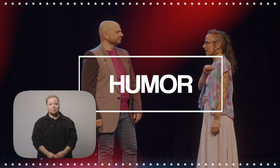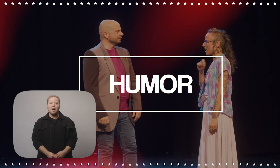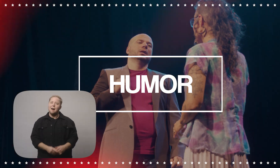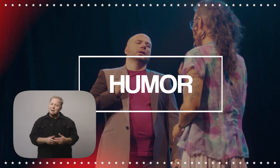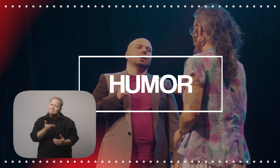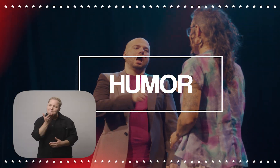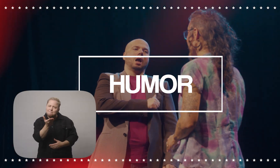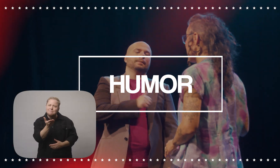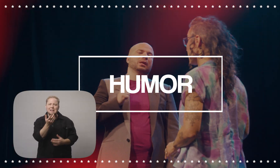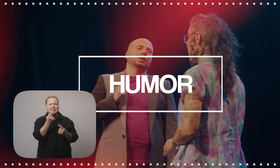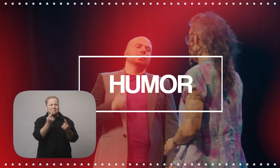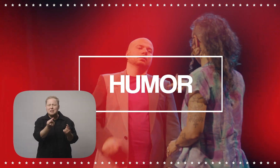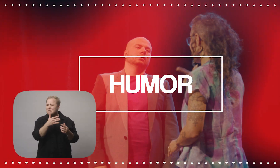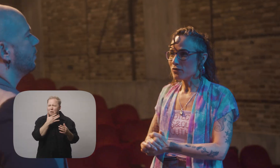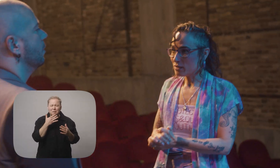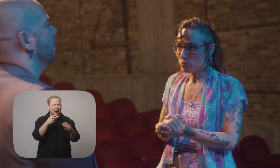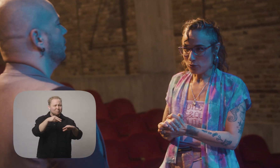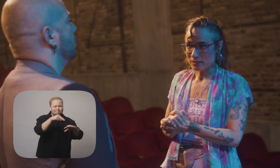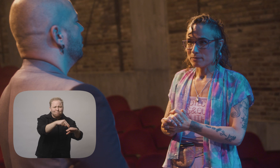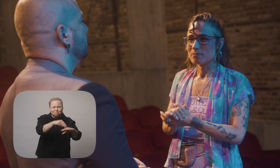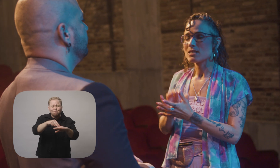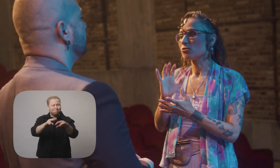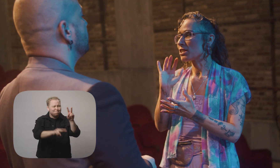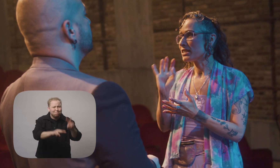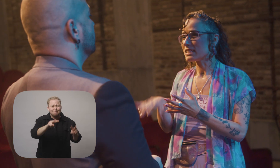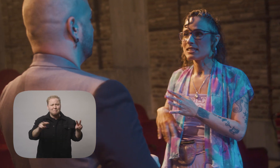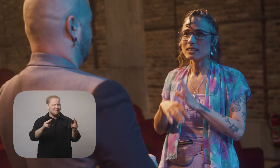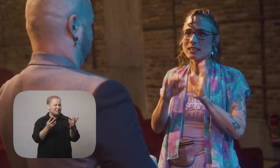Okan, du stehst auf so vielen Bühnen, machst so unterschiedliche Dinge